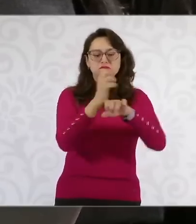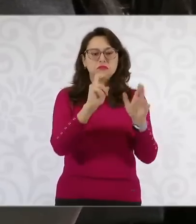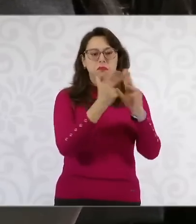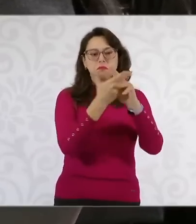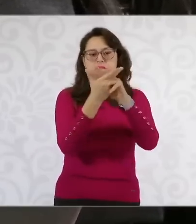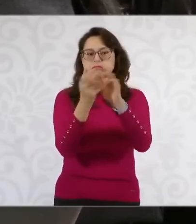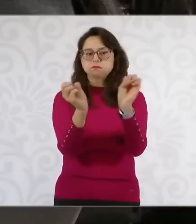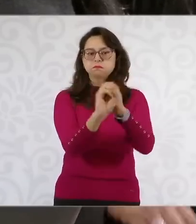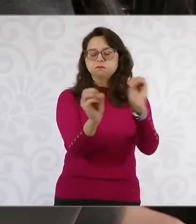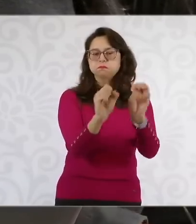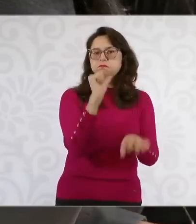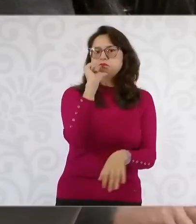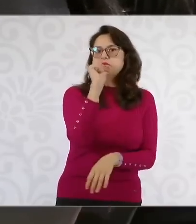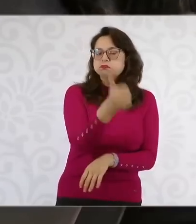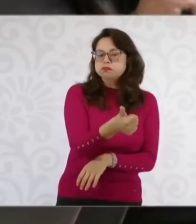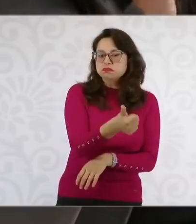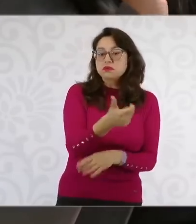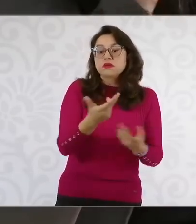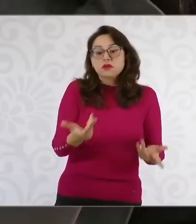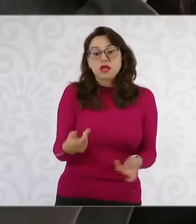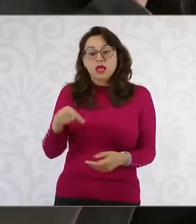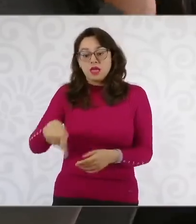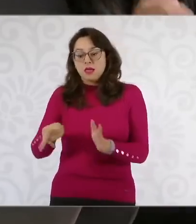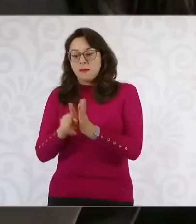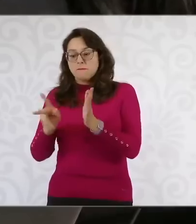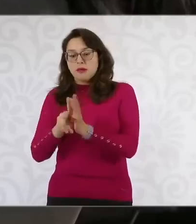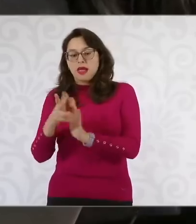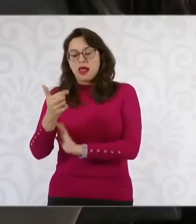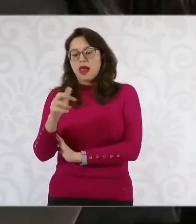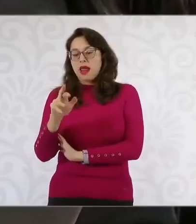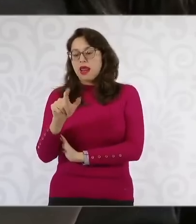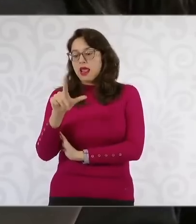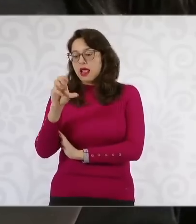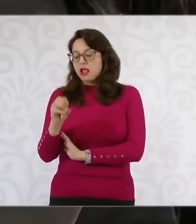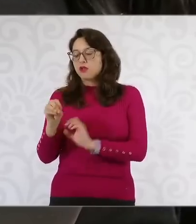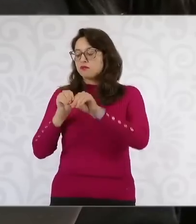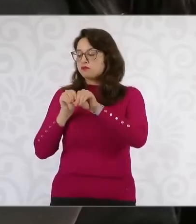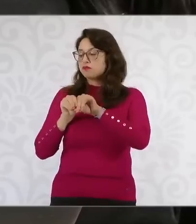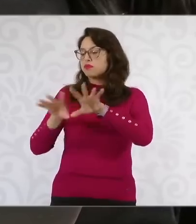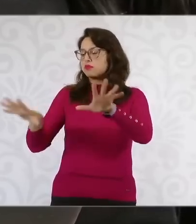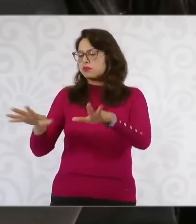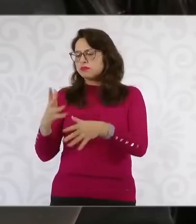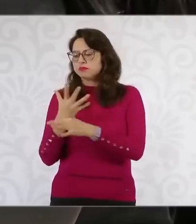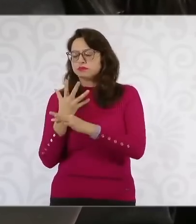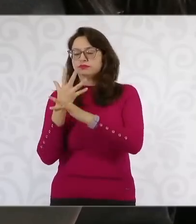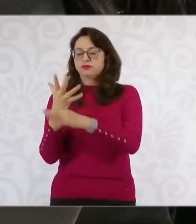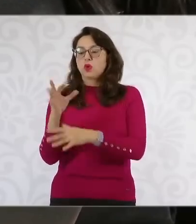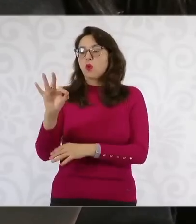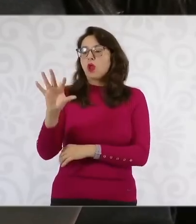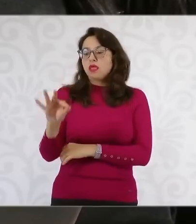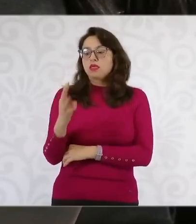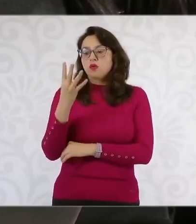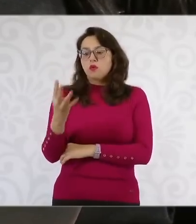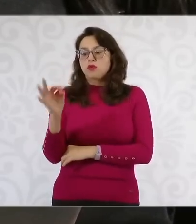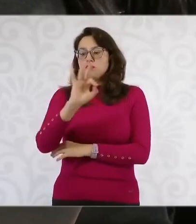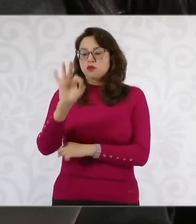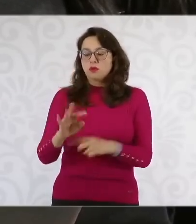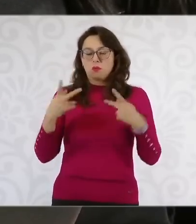México se publica una encuesta de qm Studios donde señala que el 44 por de los encuestados Confía en